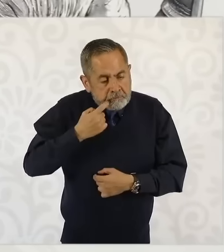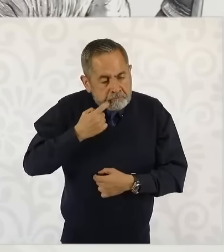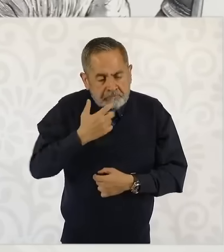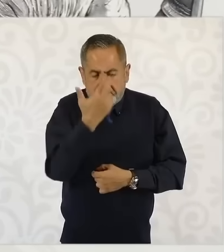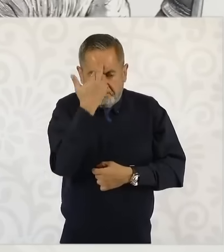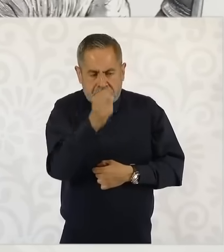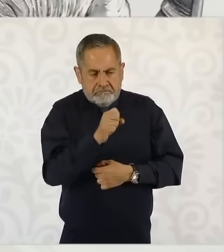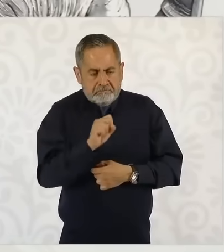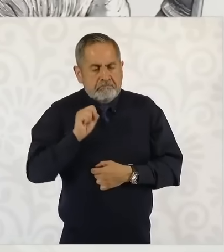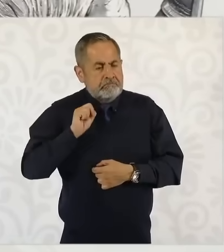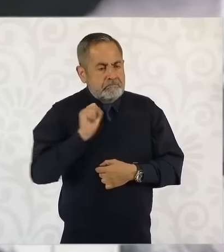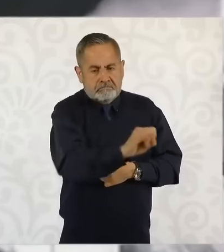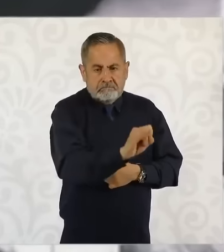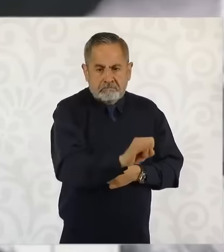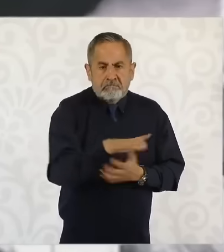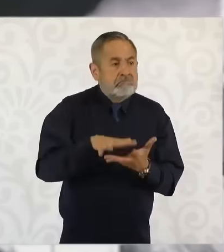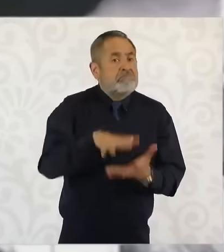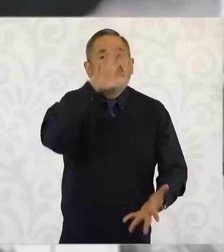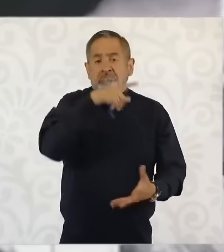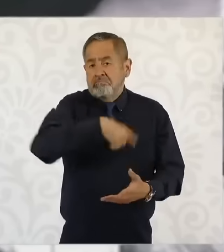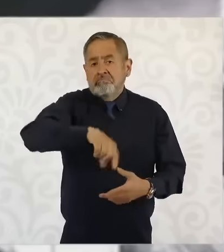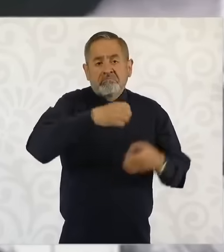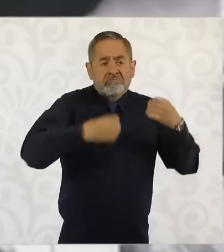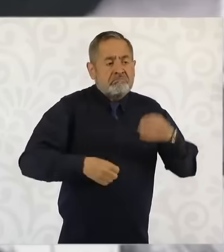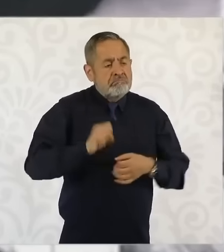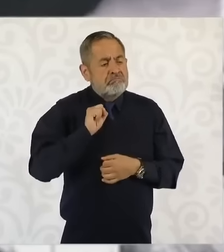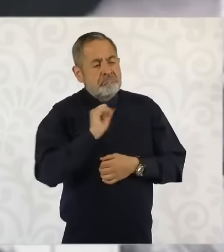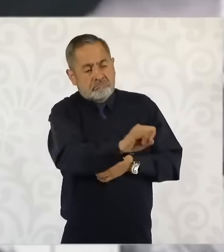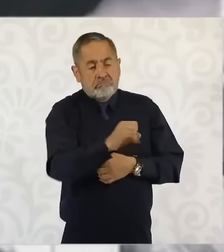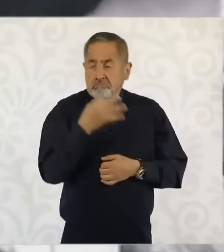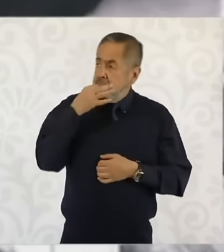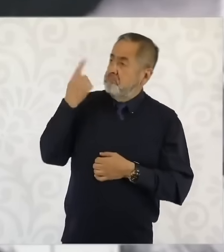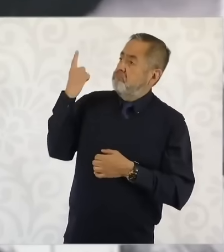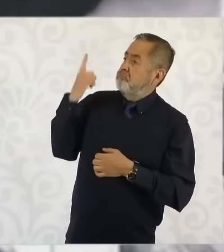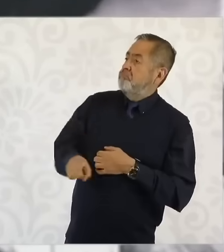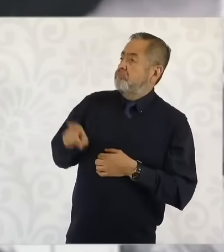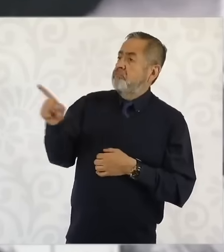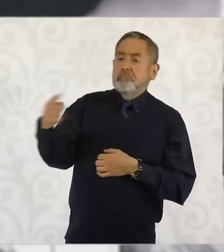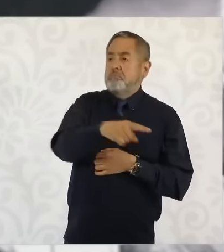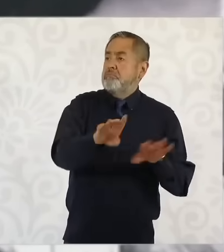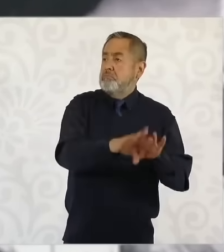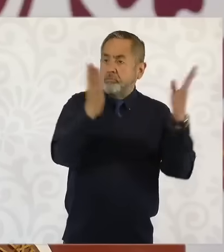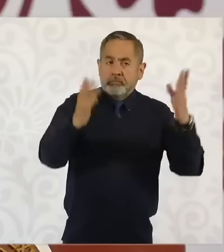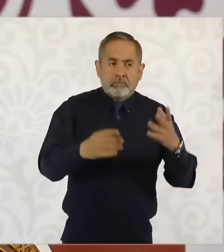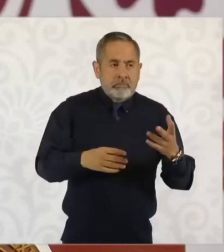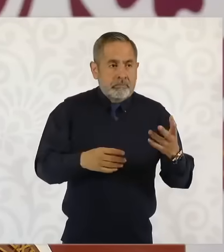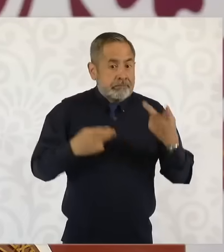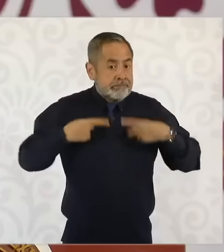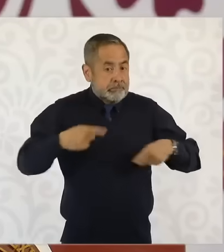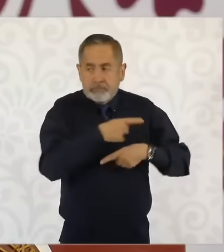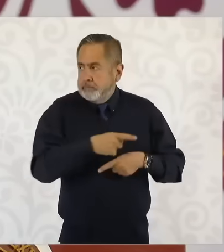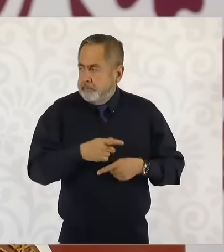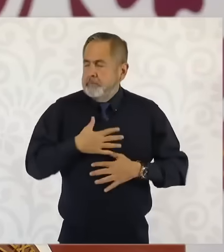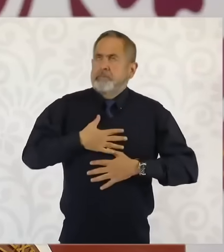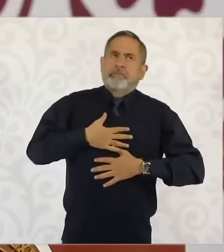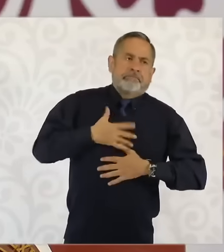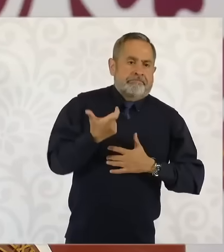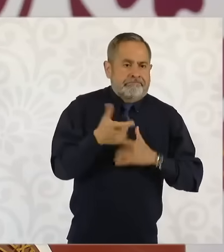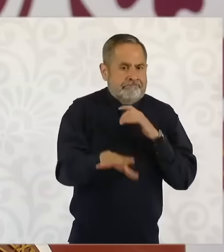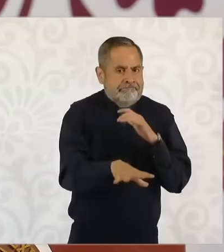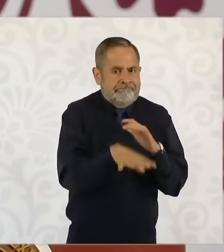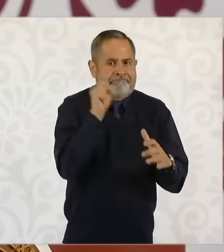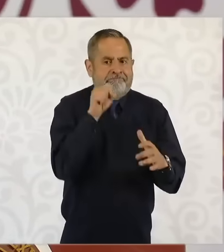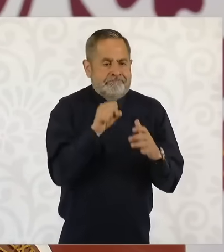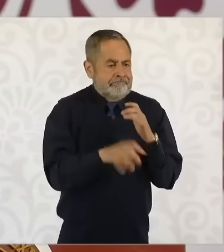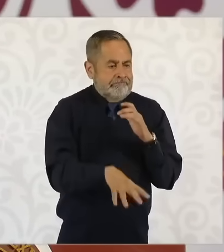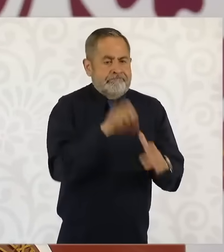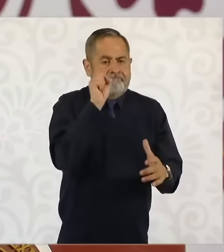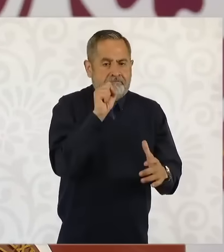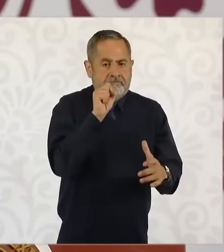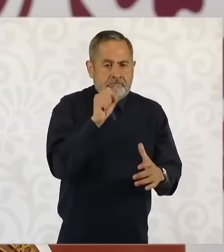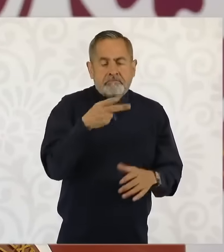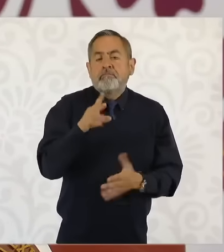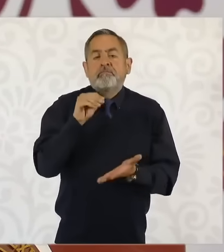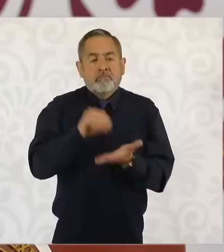mayoría de los jueces le permiten utilizar los recursos aunque sigue incorporada en la lista